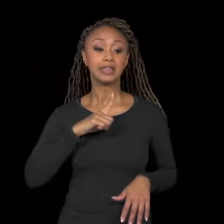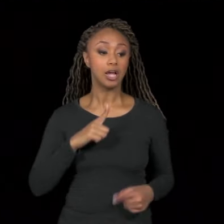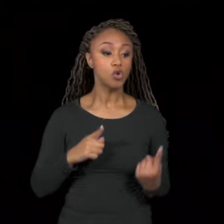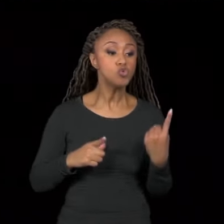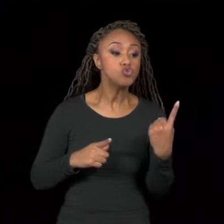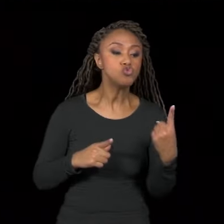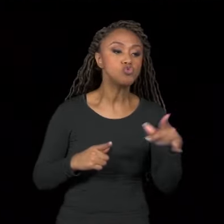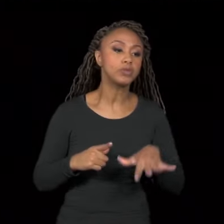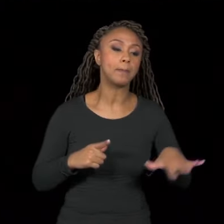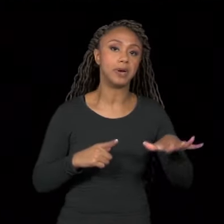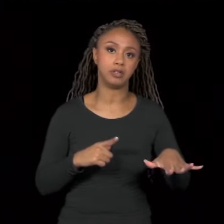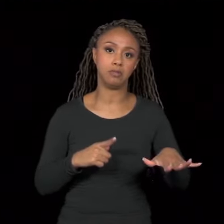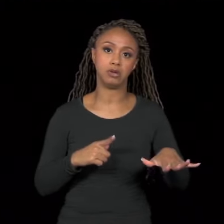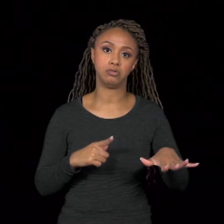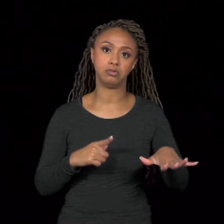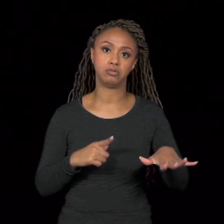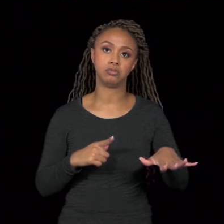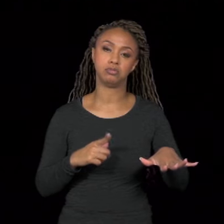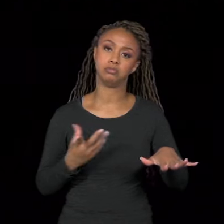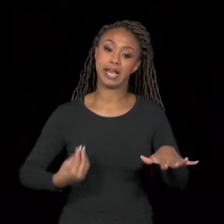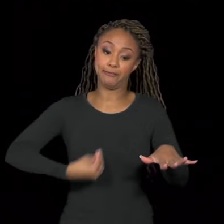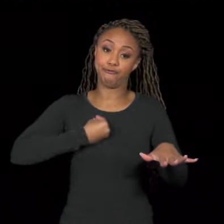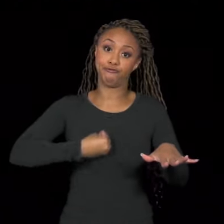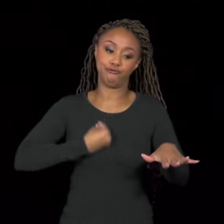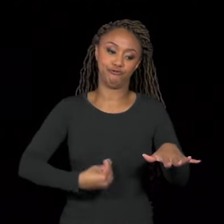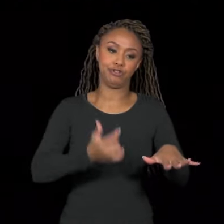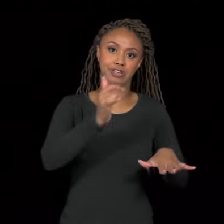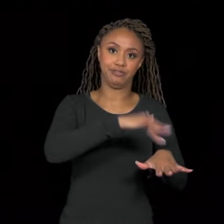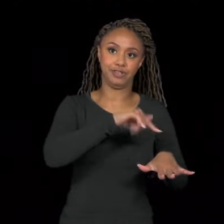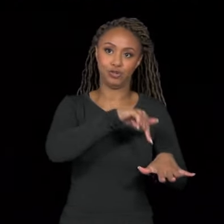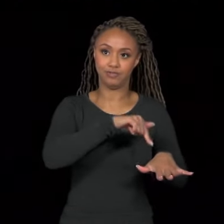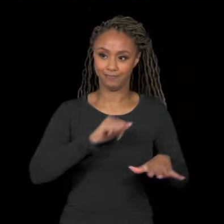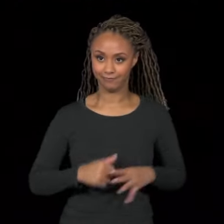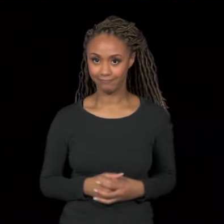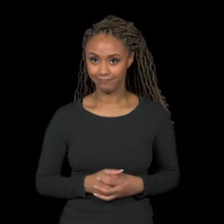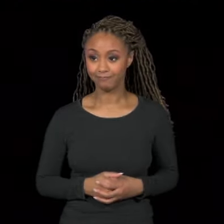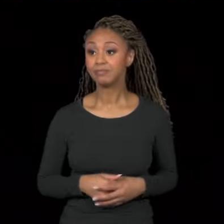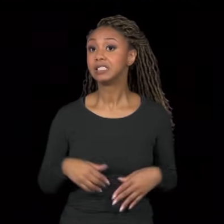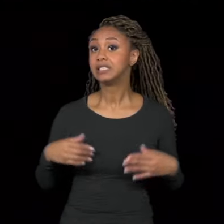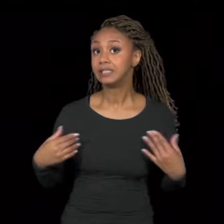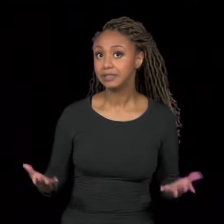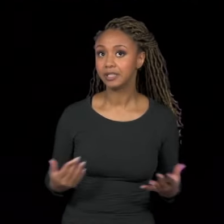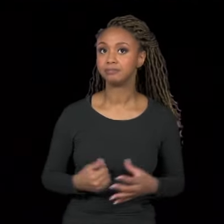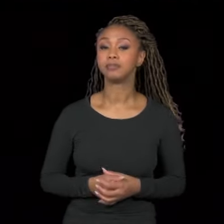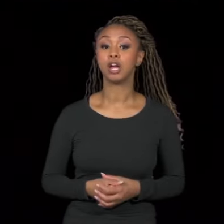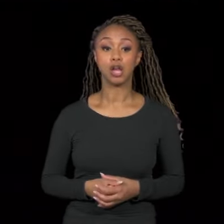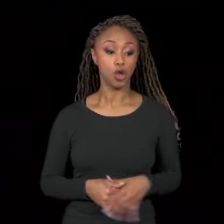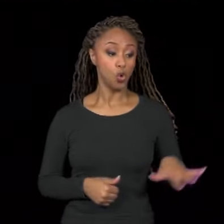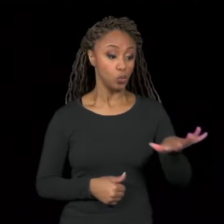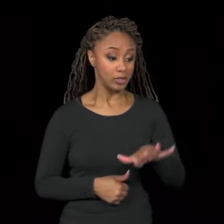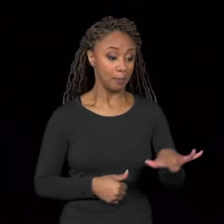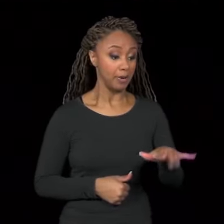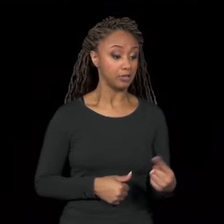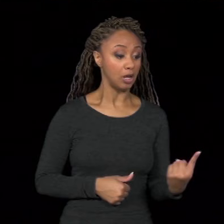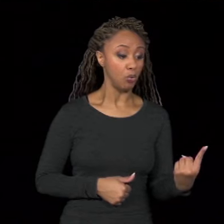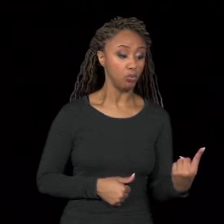ESTAR EM UM DEPARTAMENTO. E UM DEPARTAMENTO TEM "N" FUNCIONÁRIOS. OU SEJA, UM DEPARTAMENTO